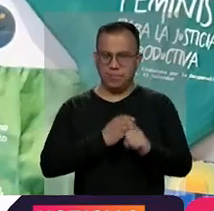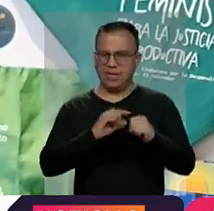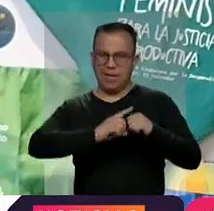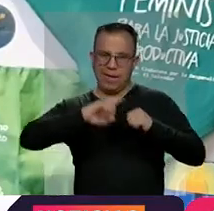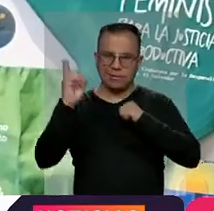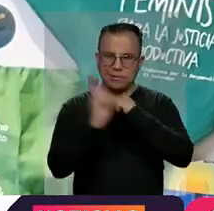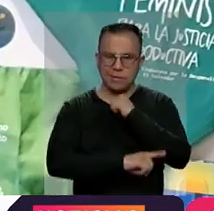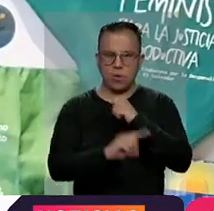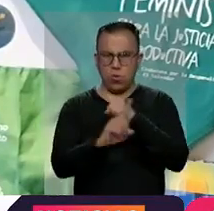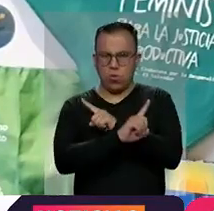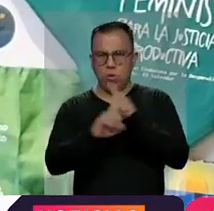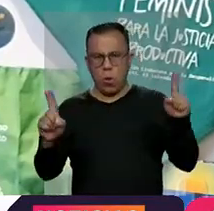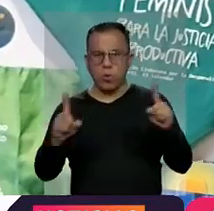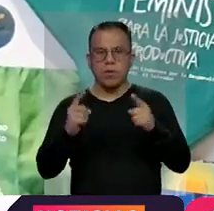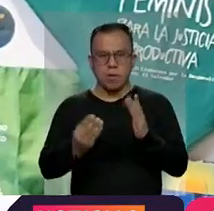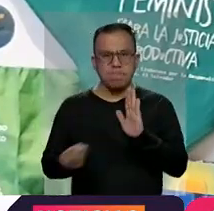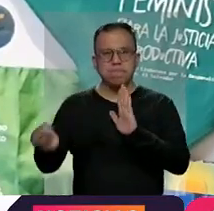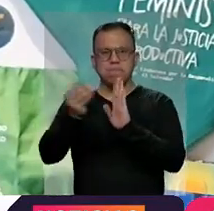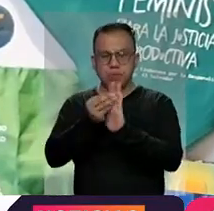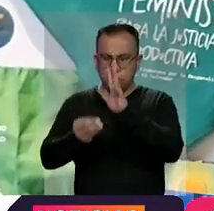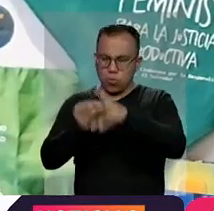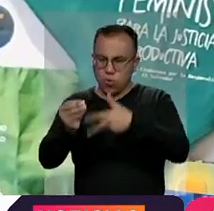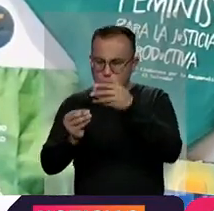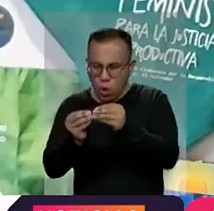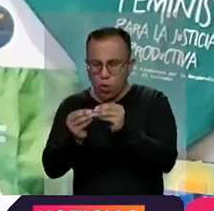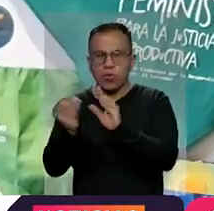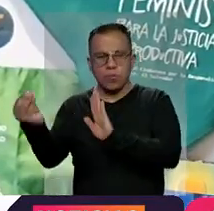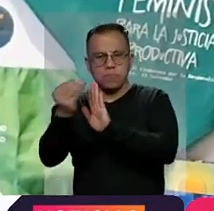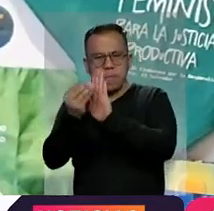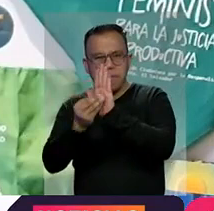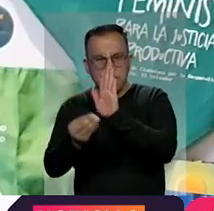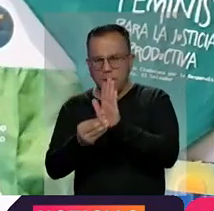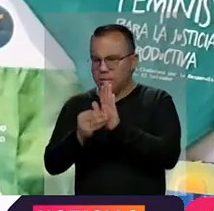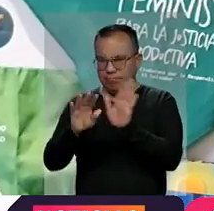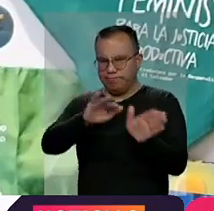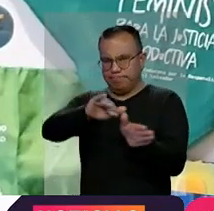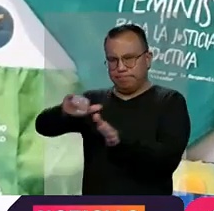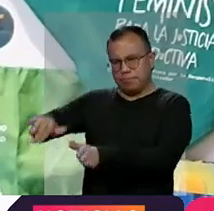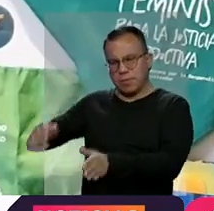SE ENCUENTRAN EN LA CIUDAD DE BOGOTá.